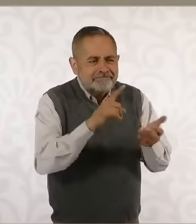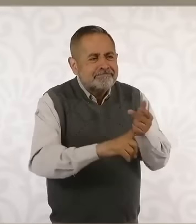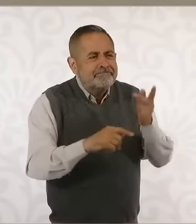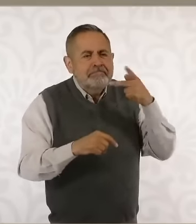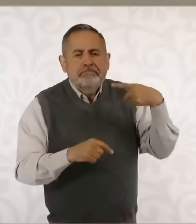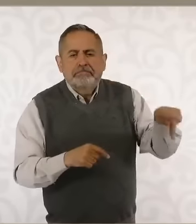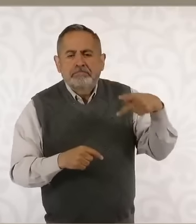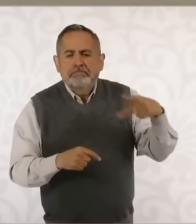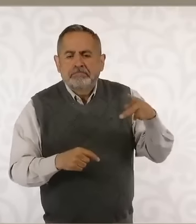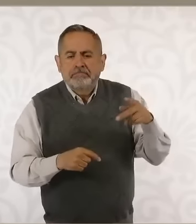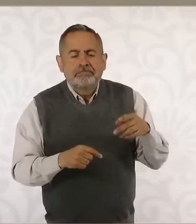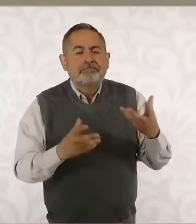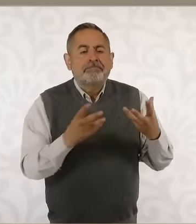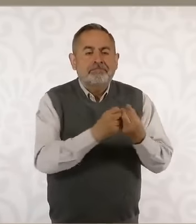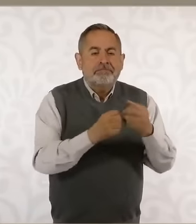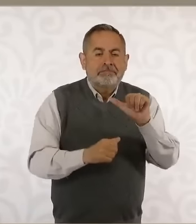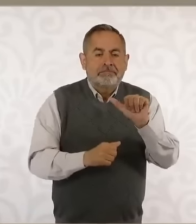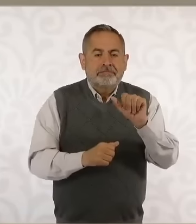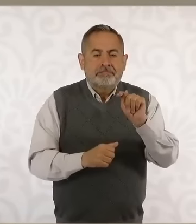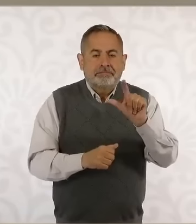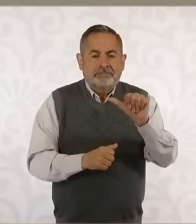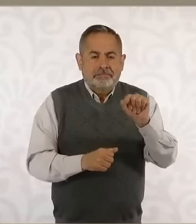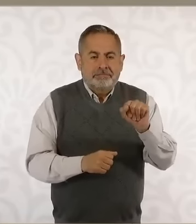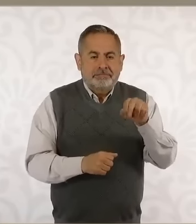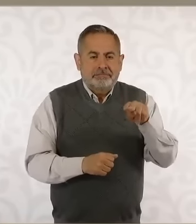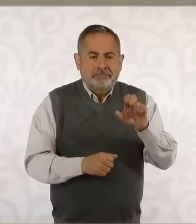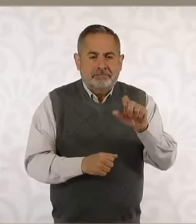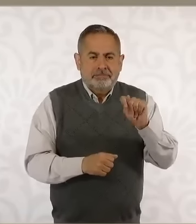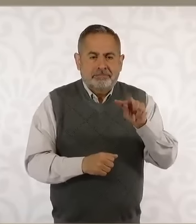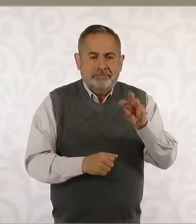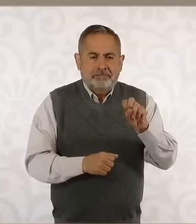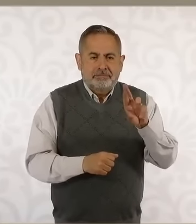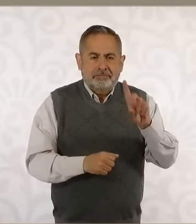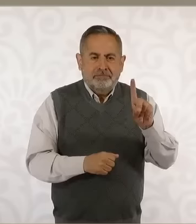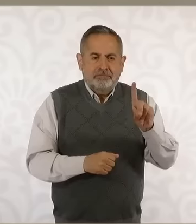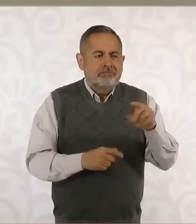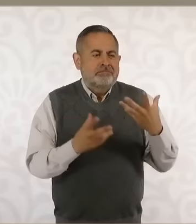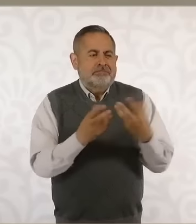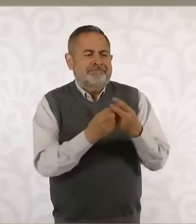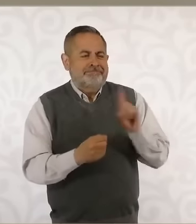a la agencia digital Atlas Network. Atlas Network es una agencia digital de derecha que se dedica